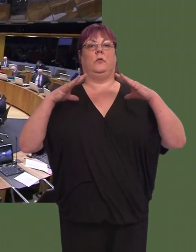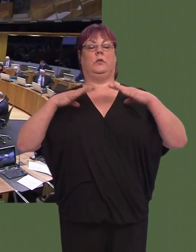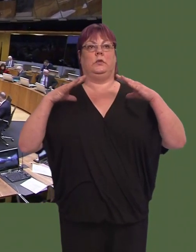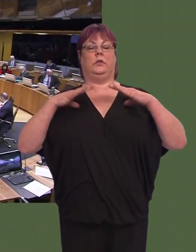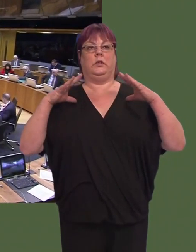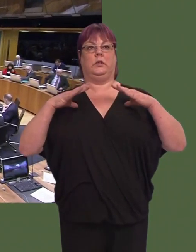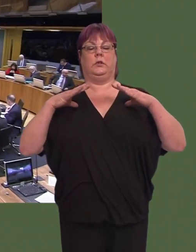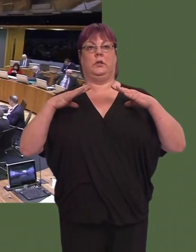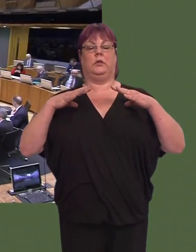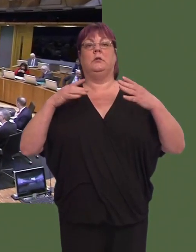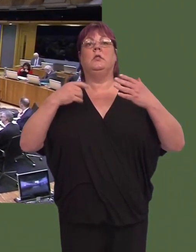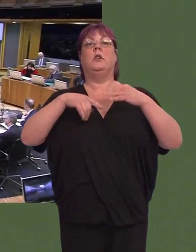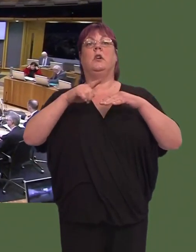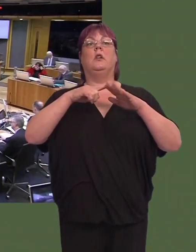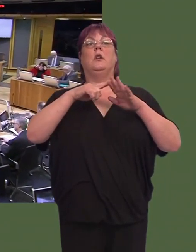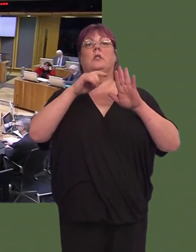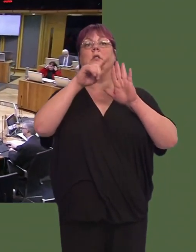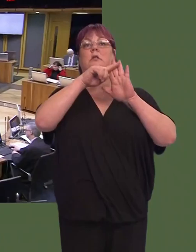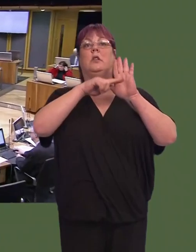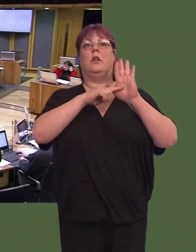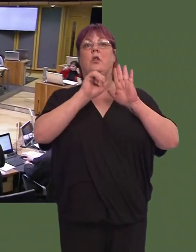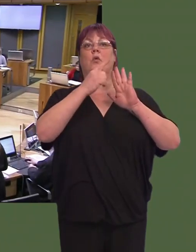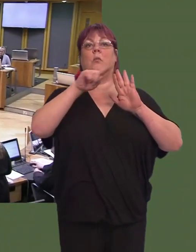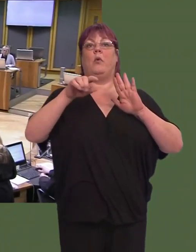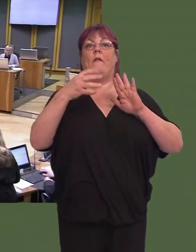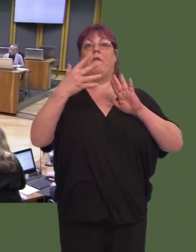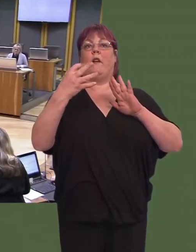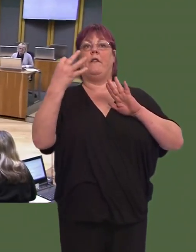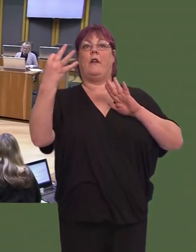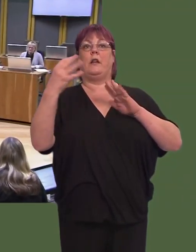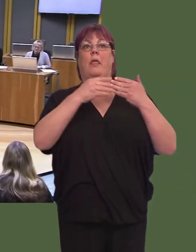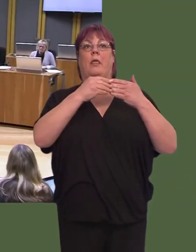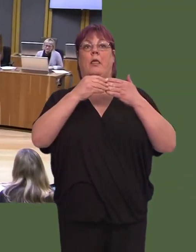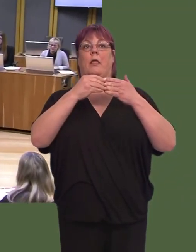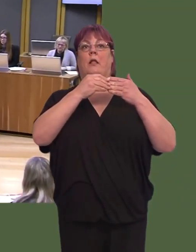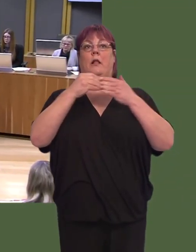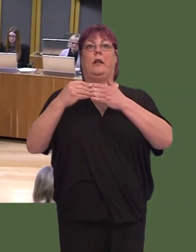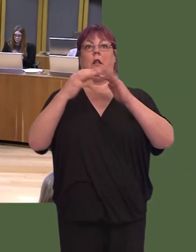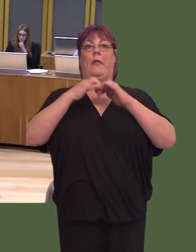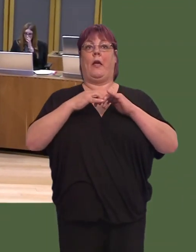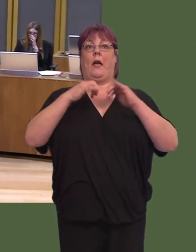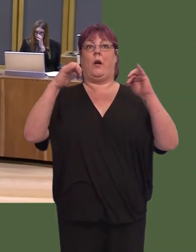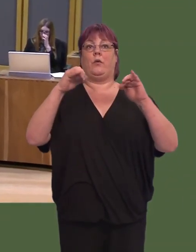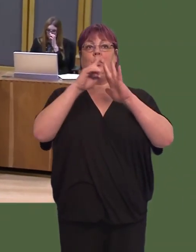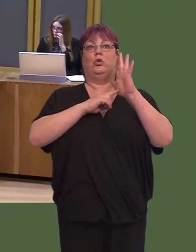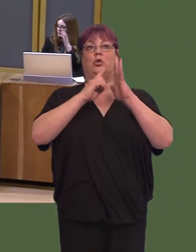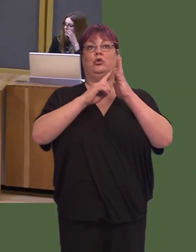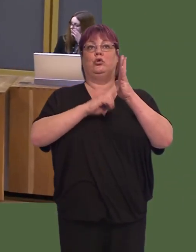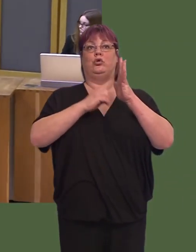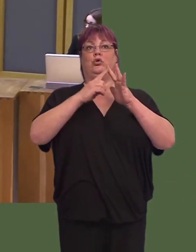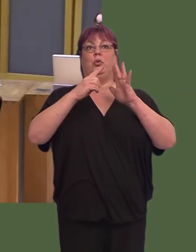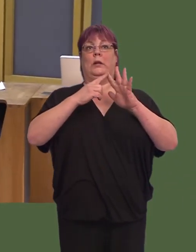12.58, bydd arweinydd y ty, Julie James, yn ateb y cwestiynau ar ran y Prif Weinidog heddiw. Y cwestiwn cyntaf, Mark Reckless.